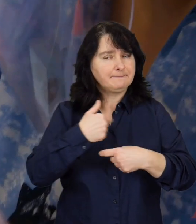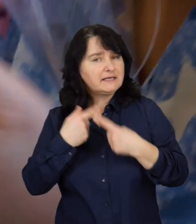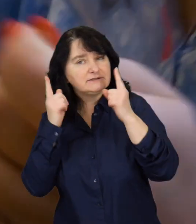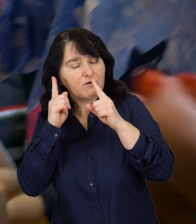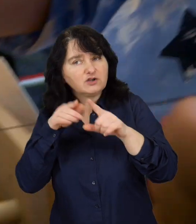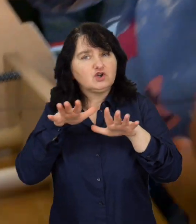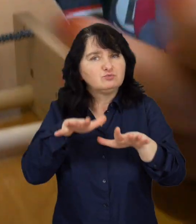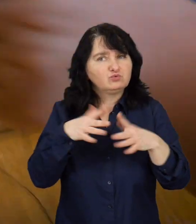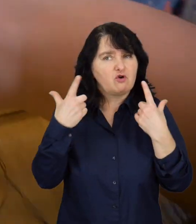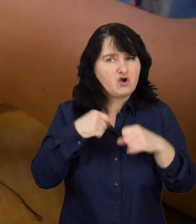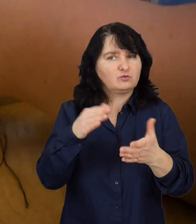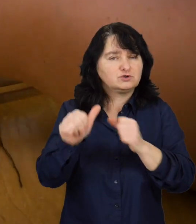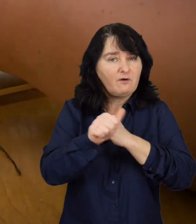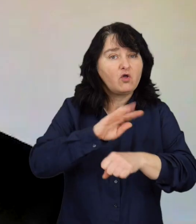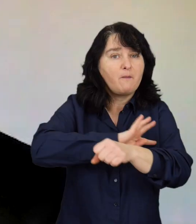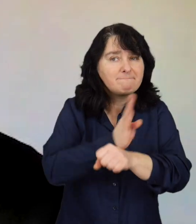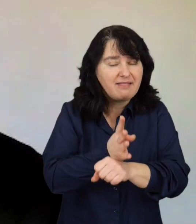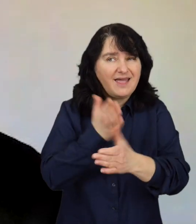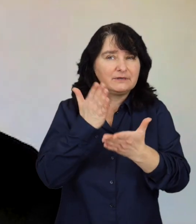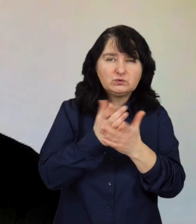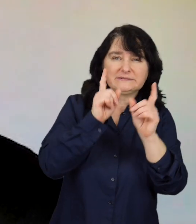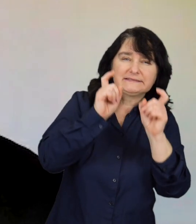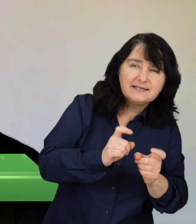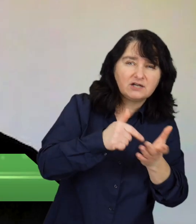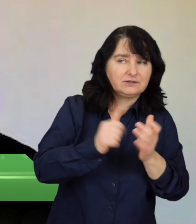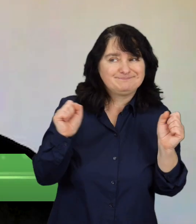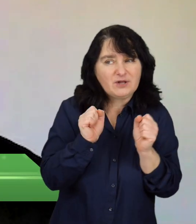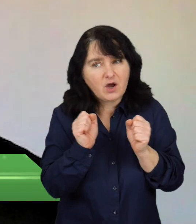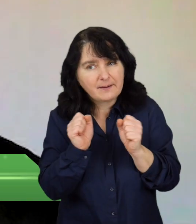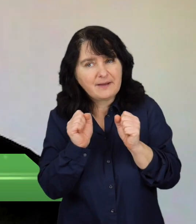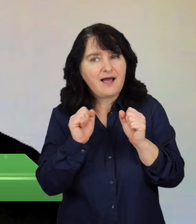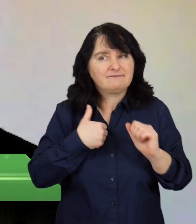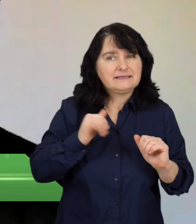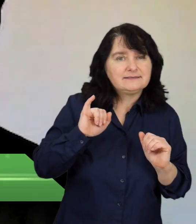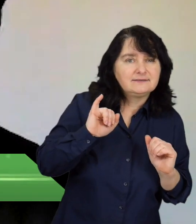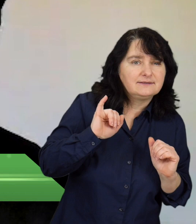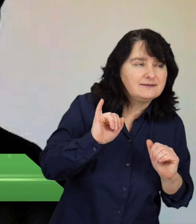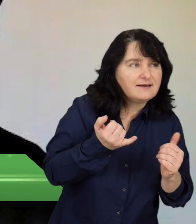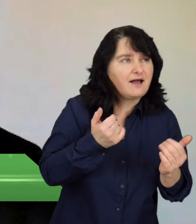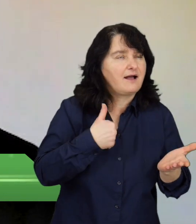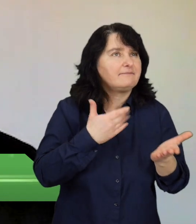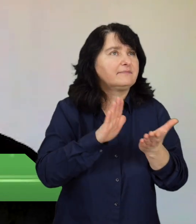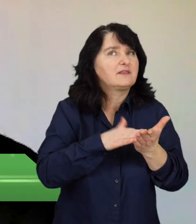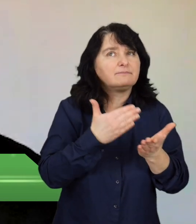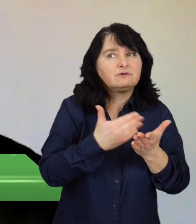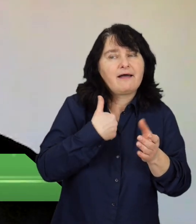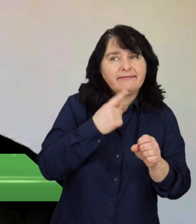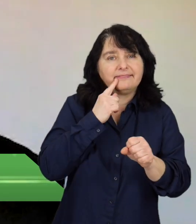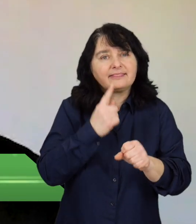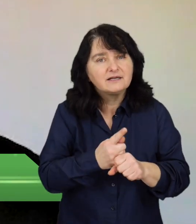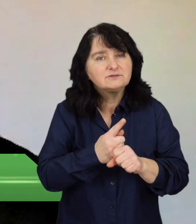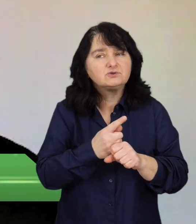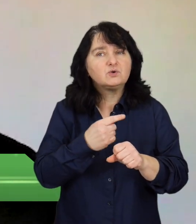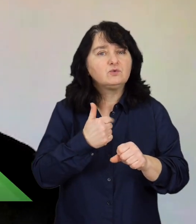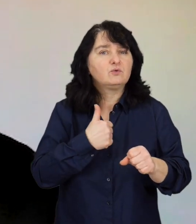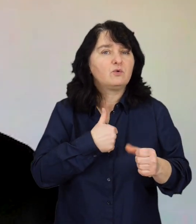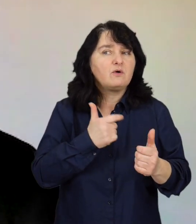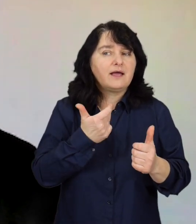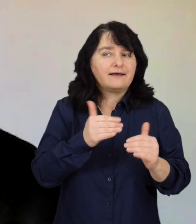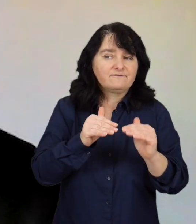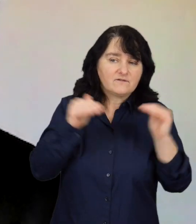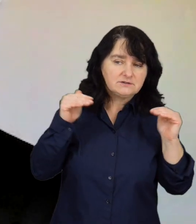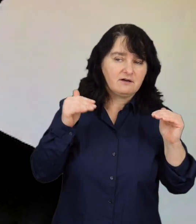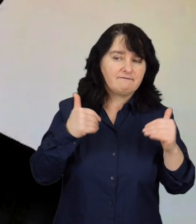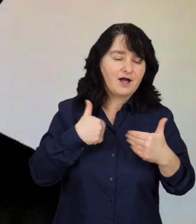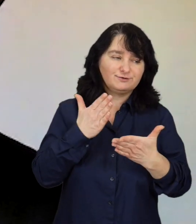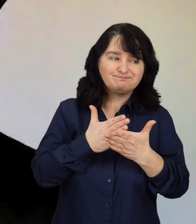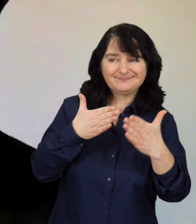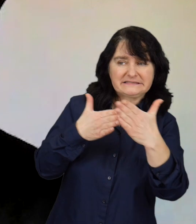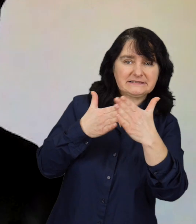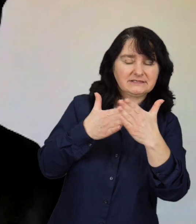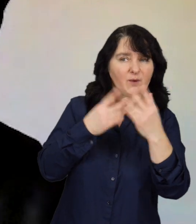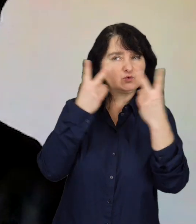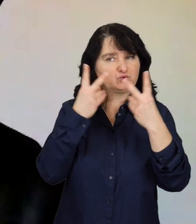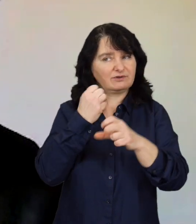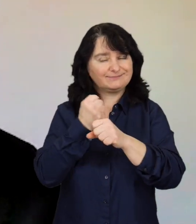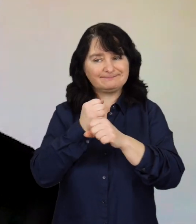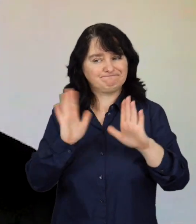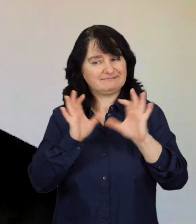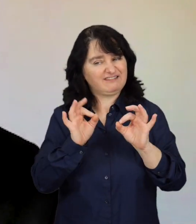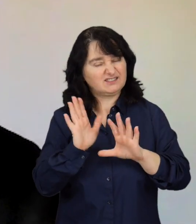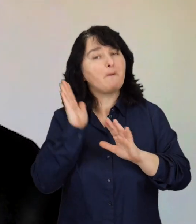Dostrzegamy, że bardzo wiele osób ze względu na obecną sytuację przejawia pewnego rodzaju obawy i podejmuje decyzję o wstrzymaniu poszukiwaniu zatrudnienia.